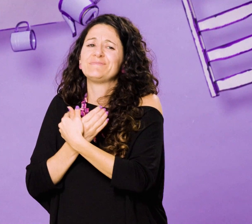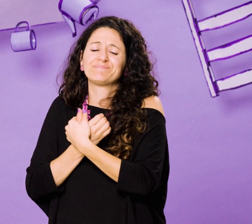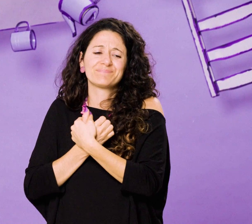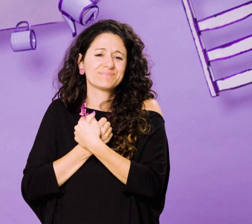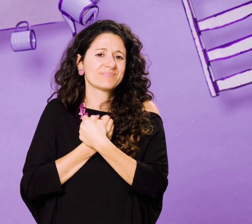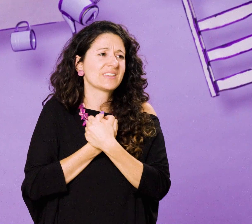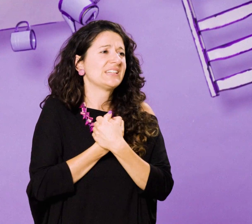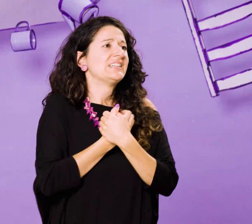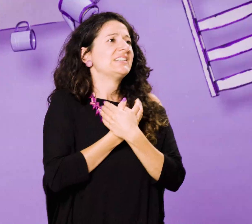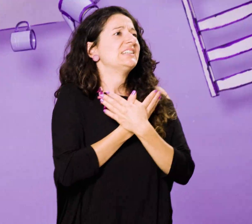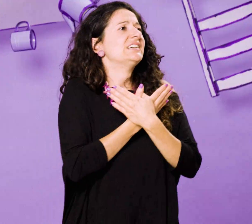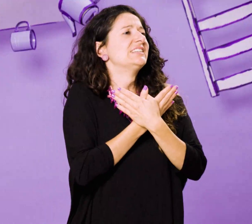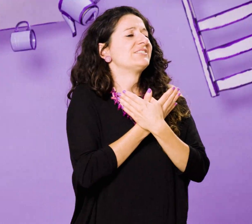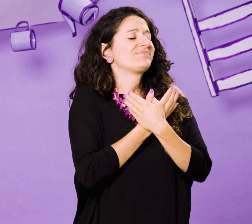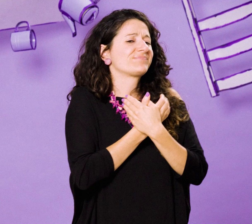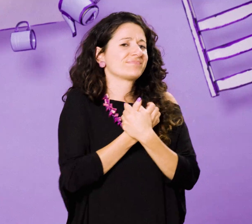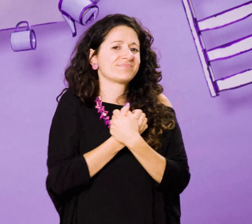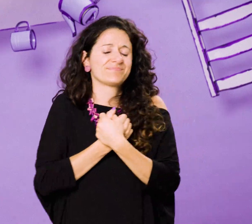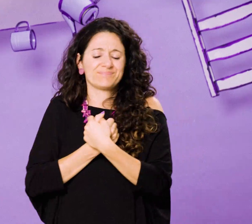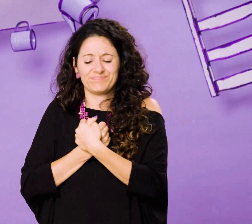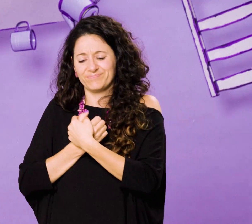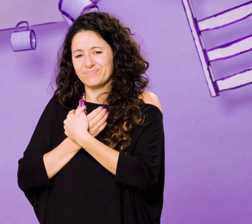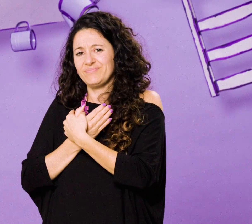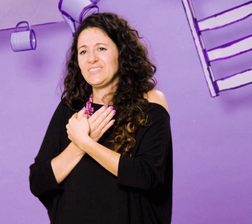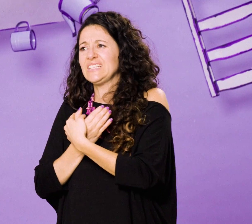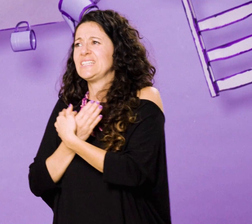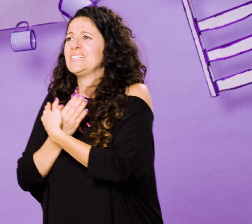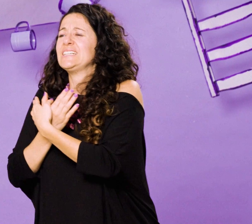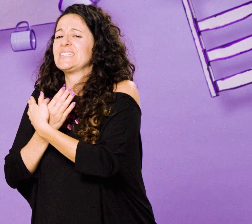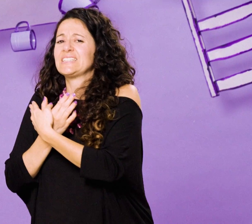Où rien n’est familier